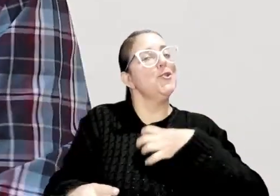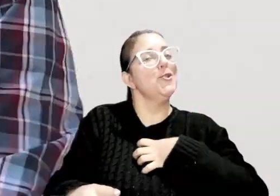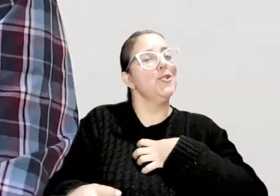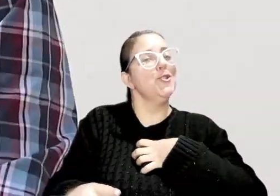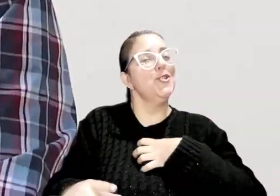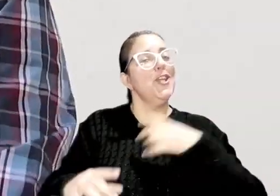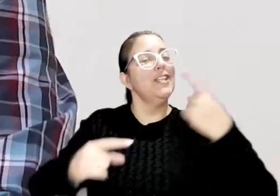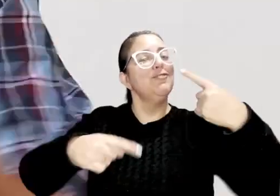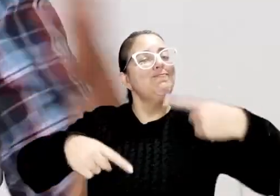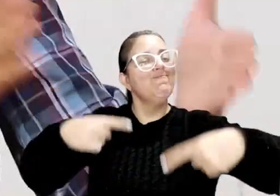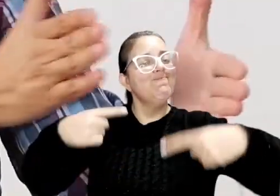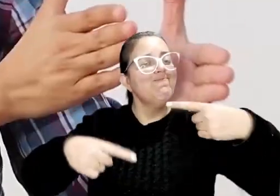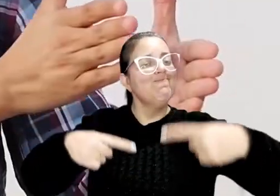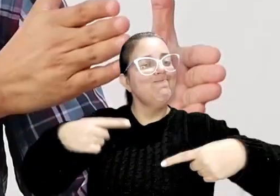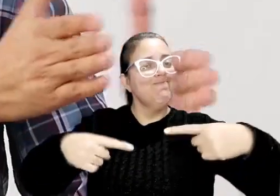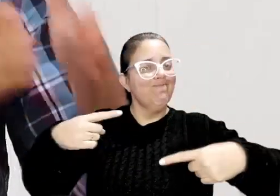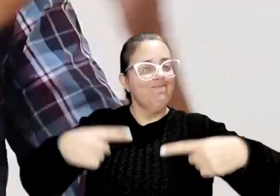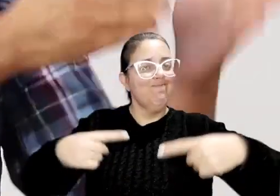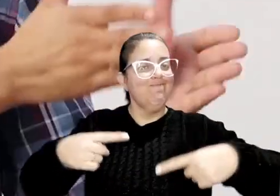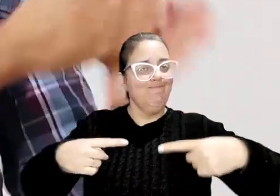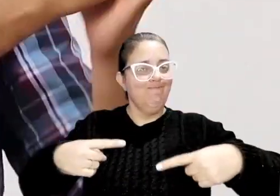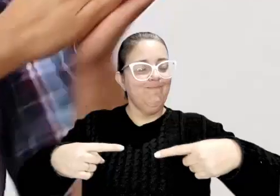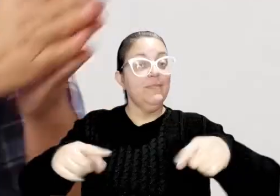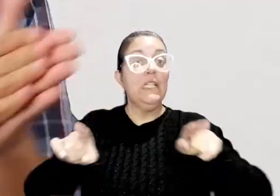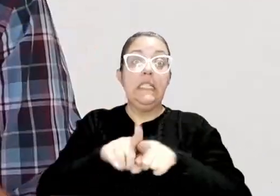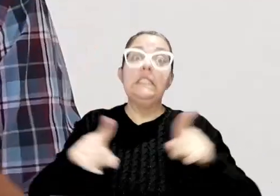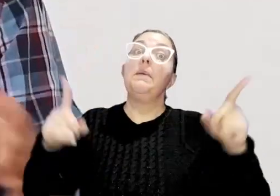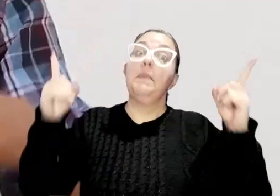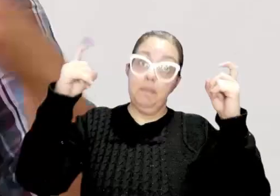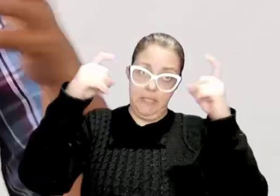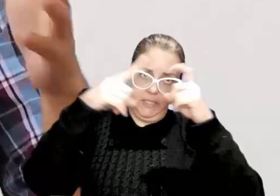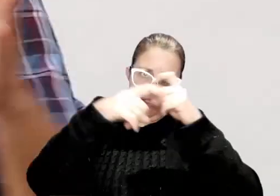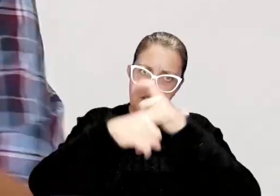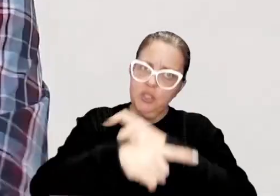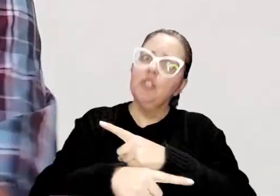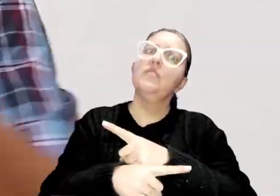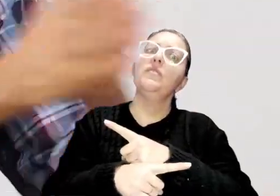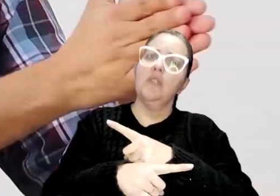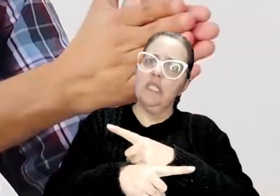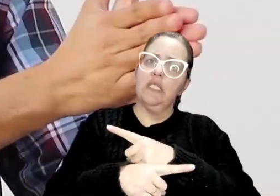naturalmente do que a a o outro modelo que que que simplesmente processa informação como se fôssemos